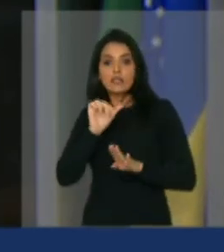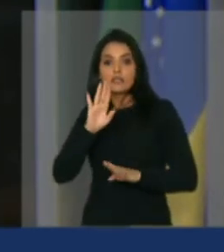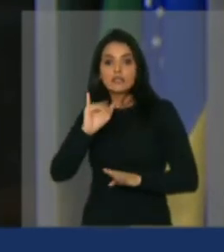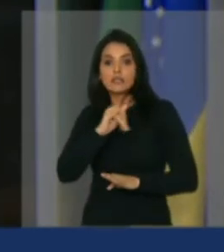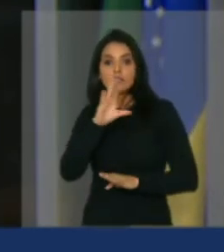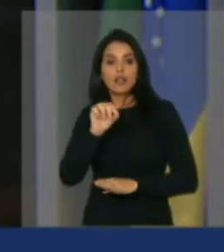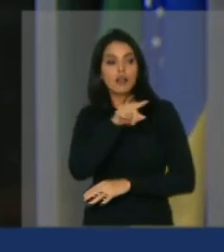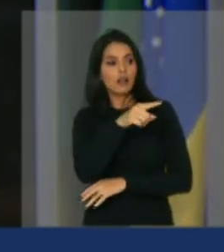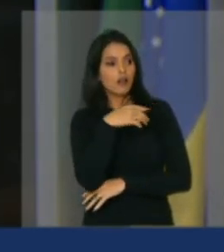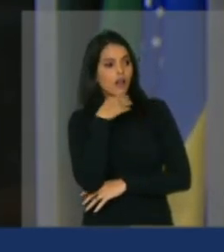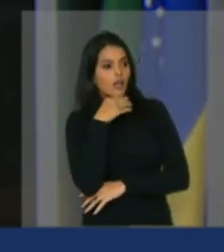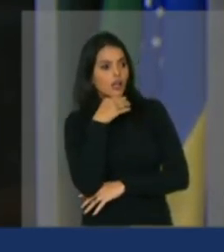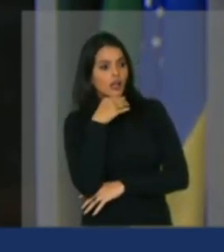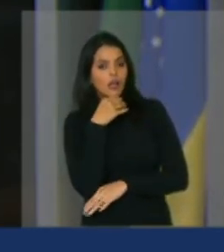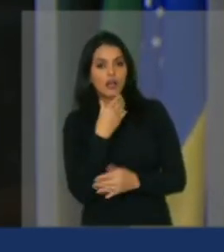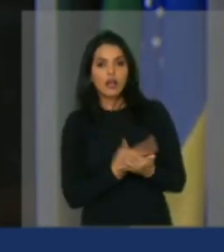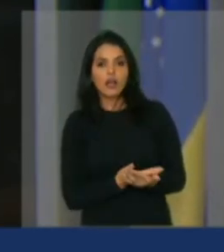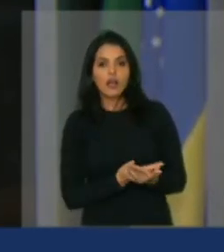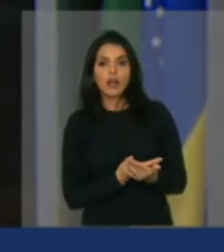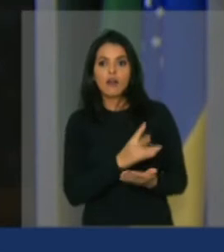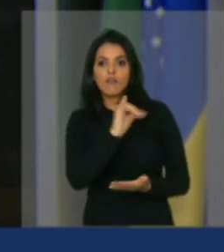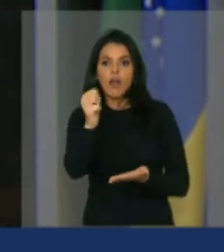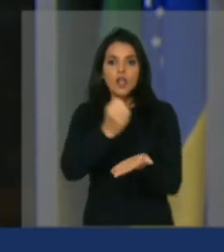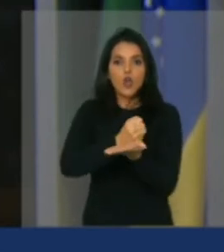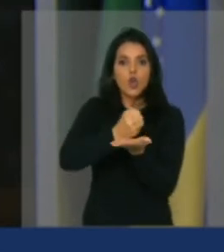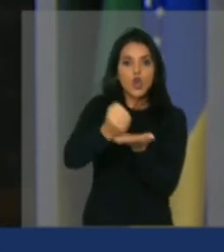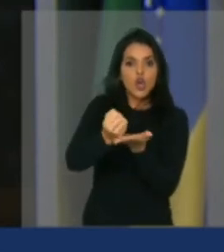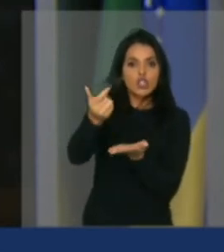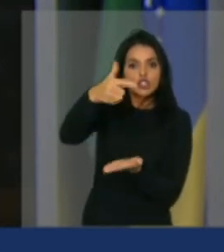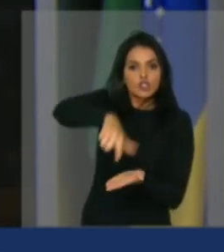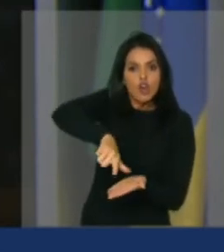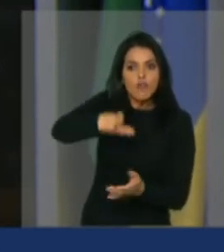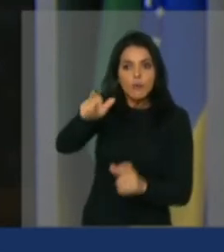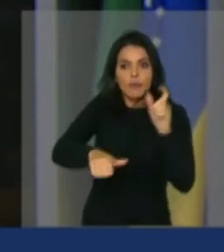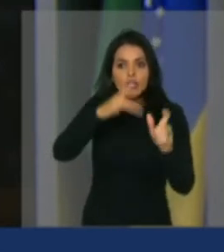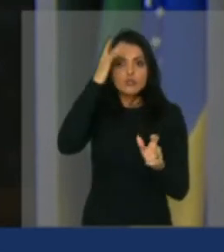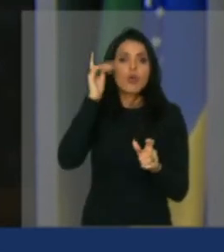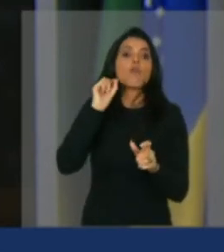OS SENHORES, PARA RECONTRATAR OS COLABORADORES, QUEREM QUE ELES ASSINAM DE PRÓPRIO